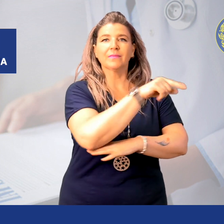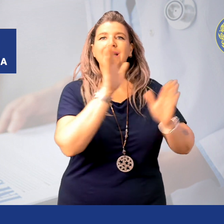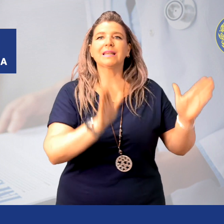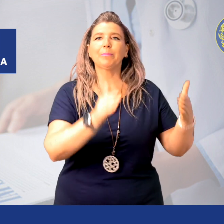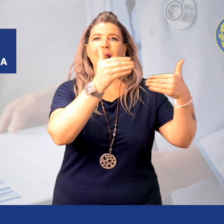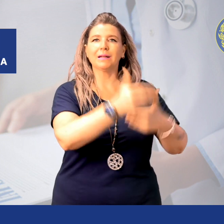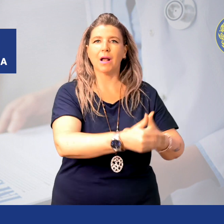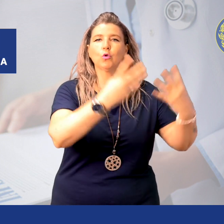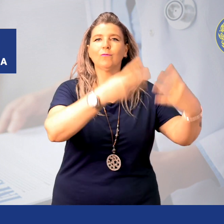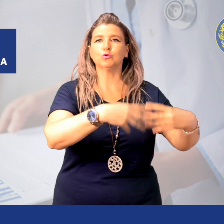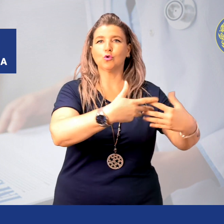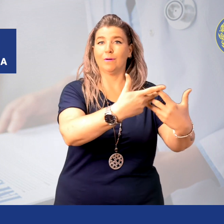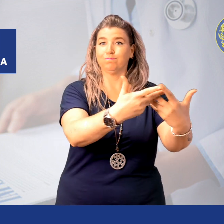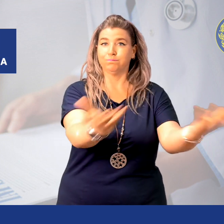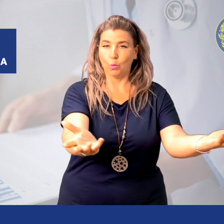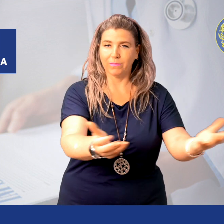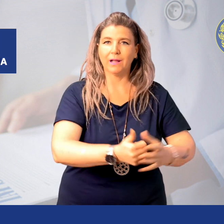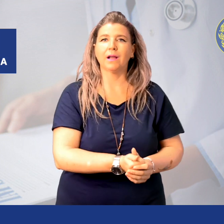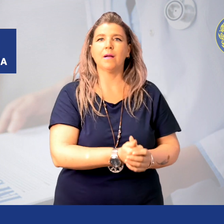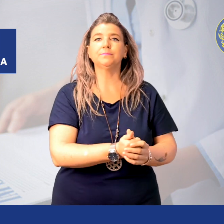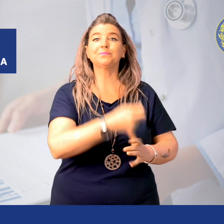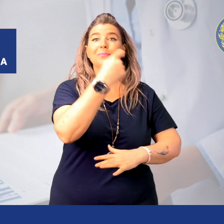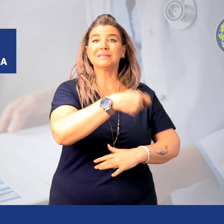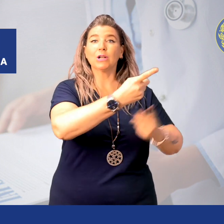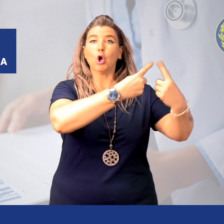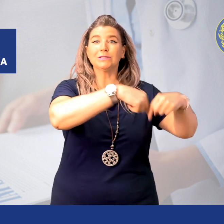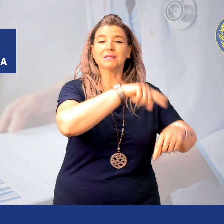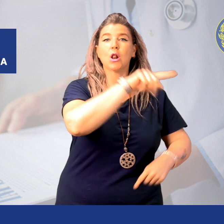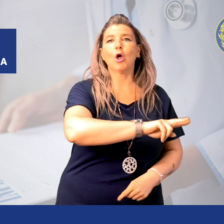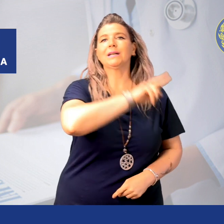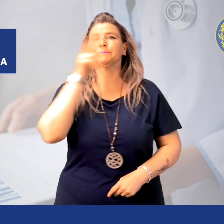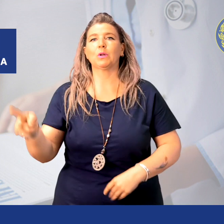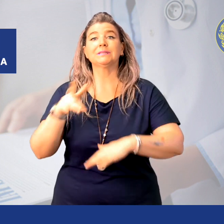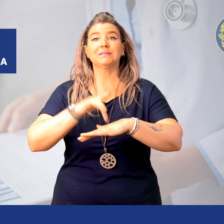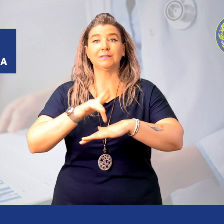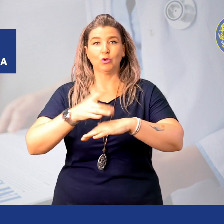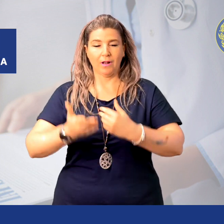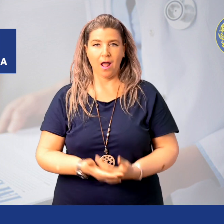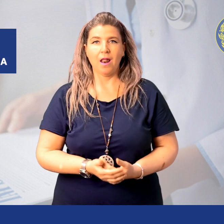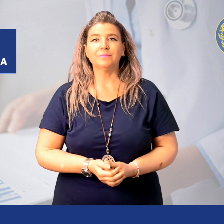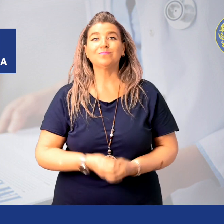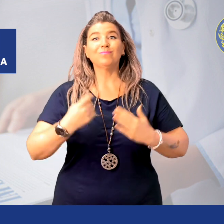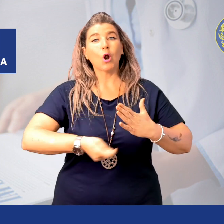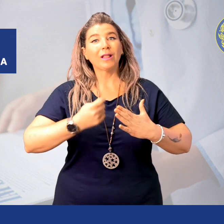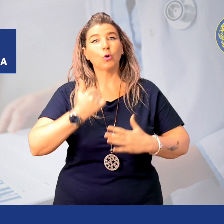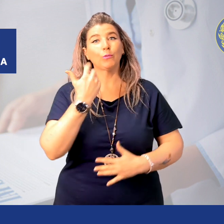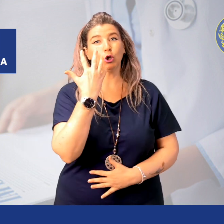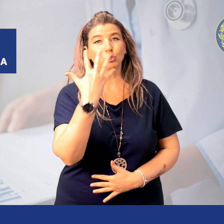della Funzione Pubblica della Presidenza del Consiglio e ha confermato quanto segue: